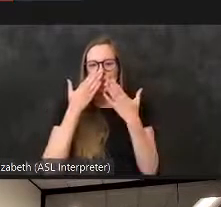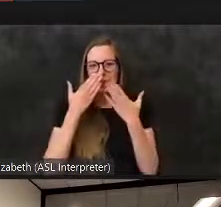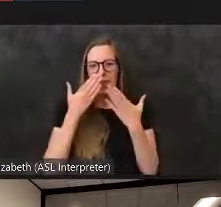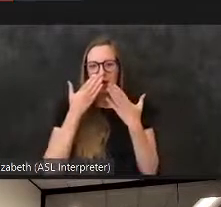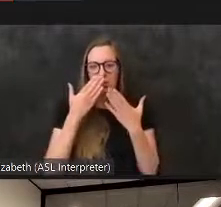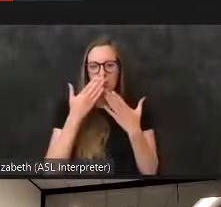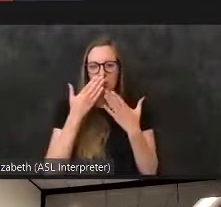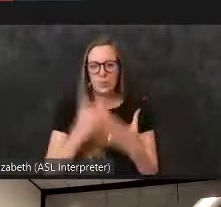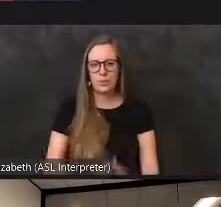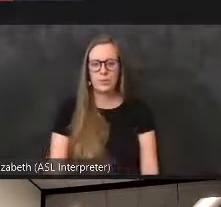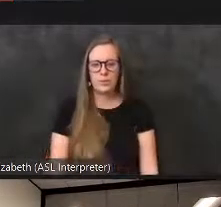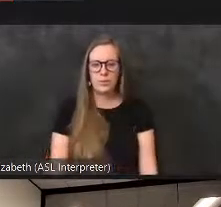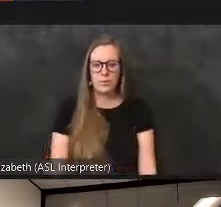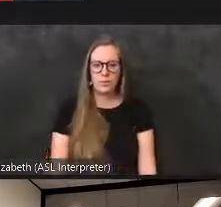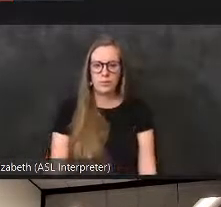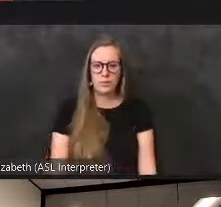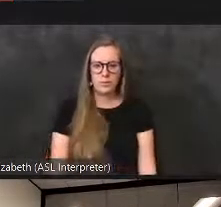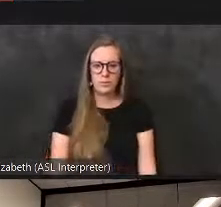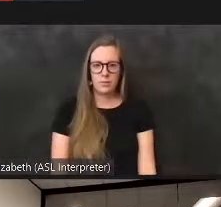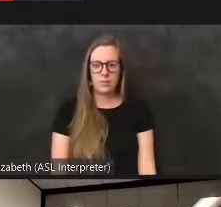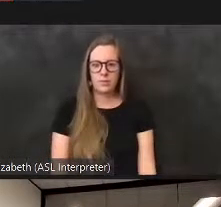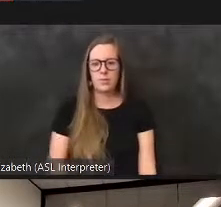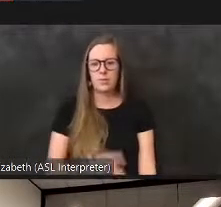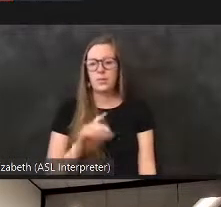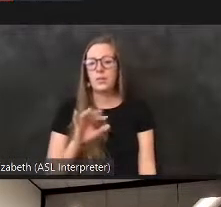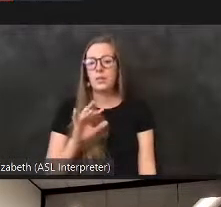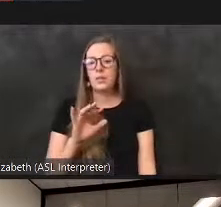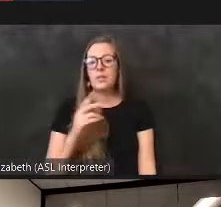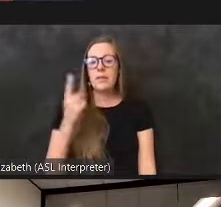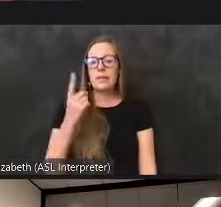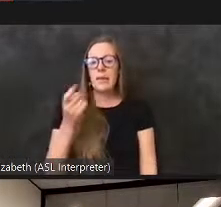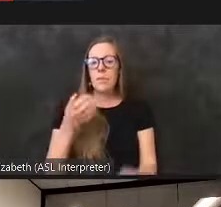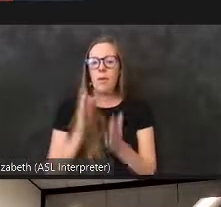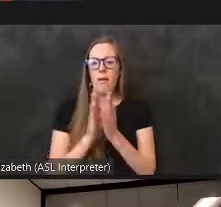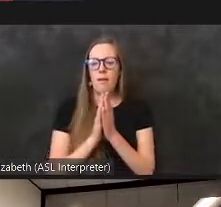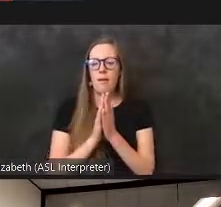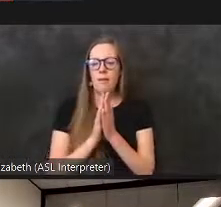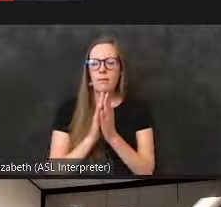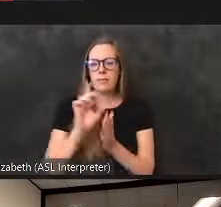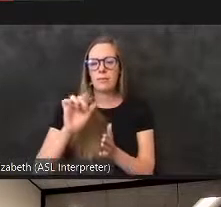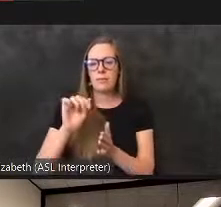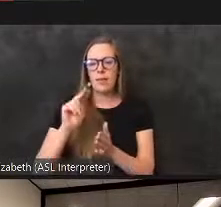Gracias. Bien, grandioso, Grandio tiene una pregunta.